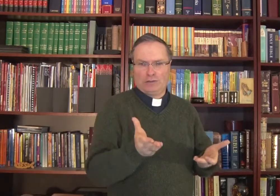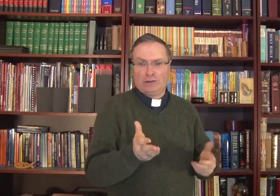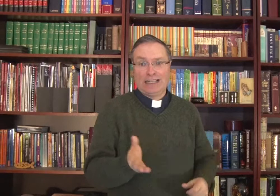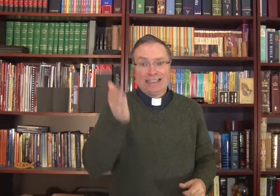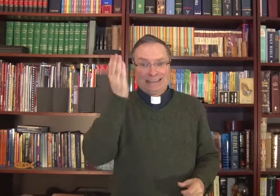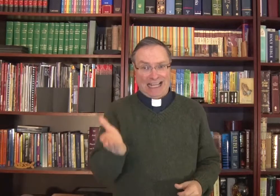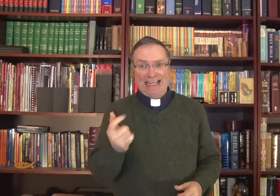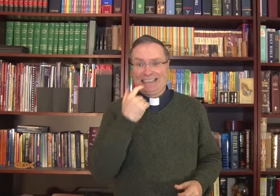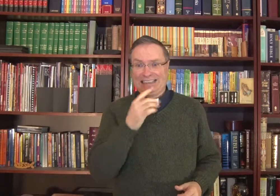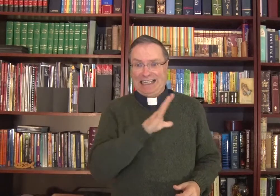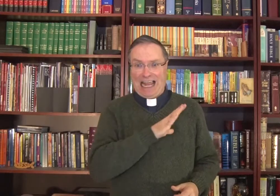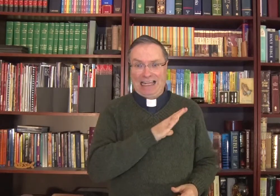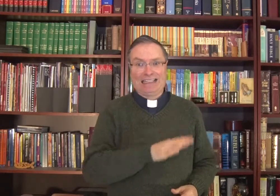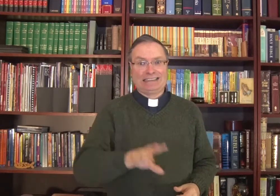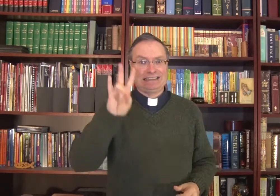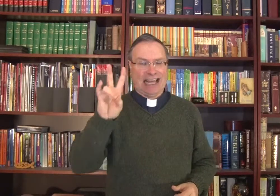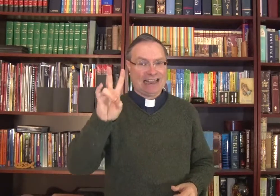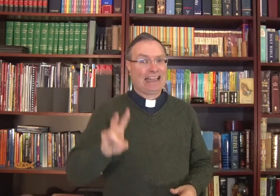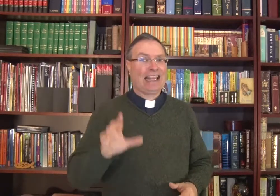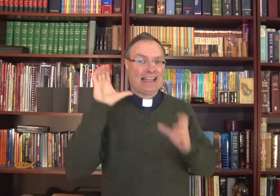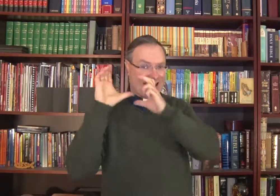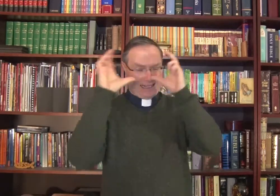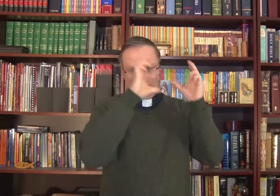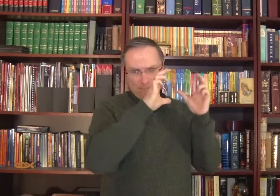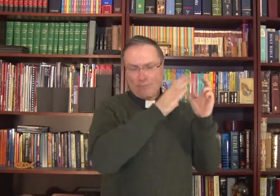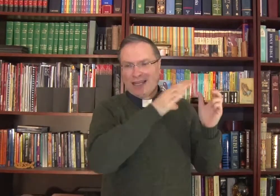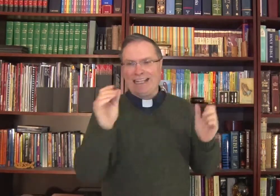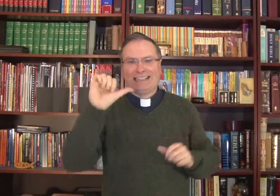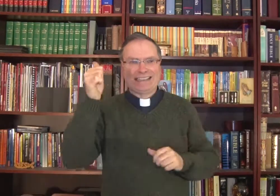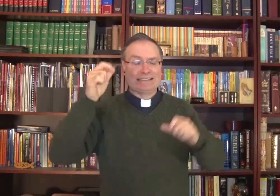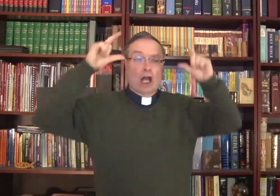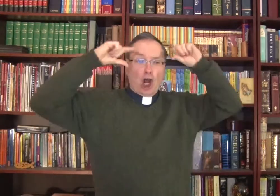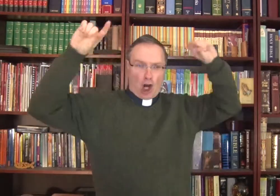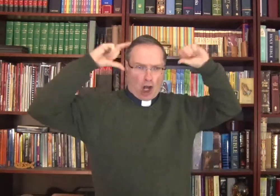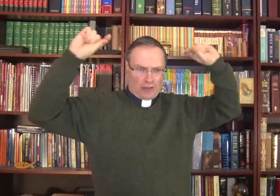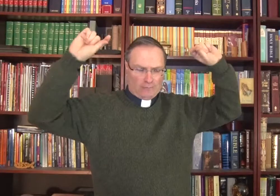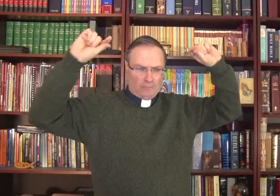celle qui a les sept têtes et les dix cornes.